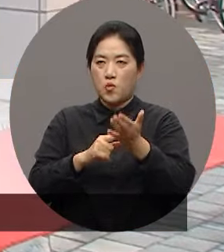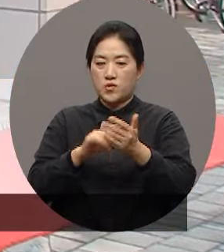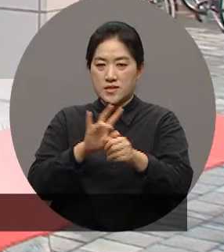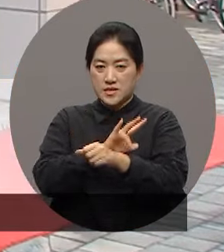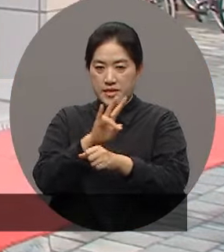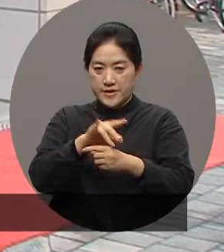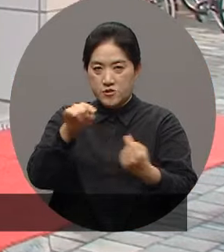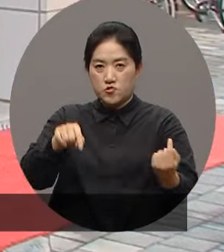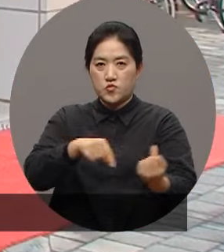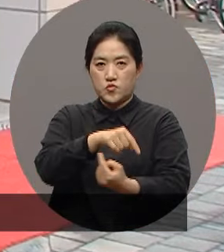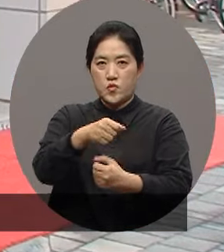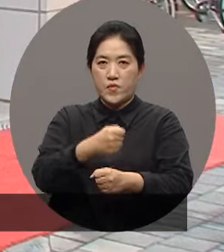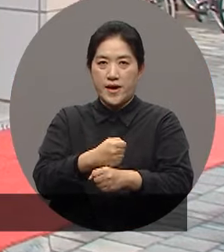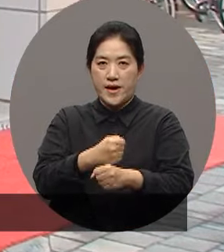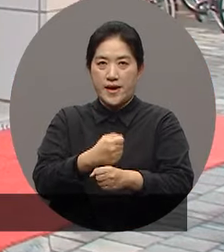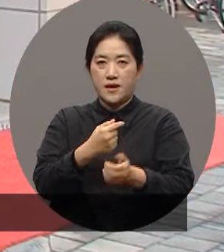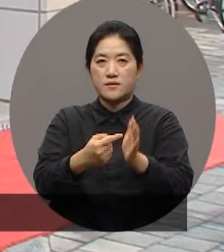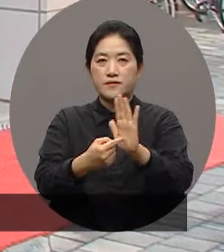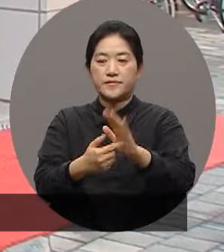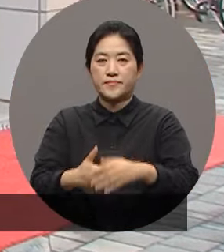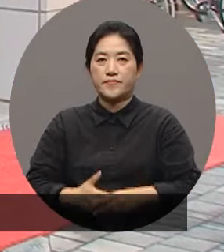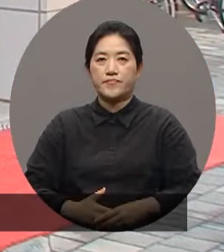함께 노인 학대 신고 체계도 24시간 운영한다고 설명했습니다.